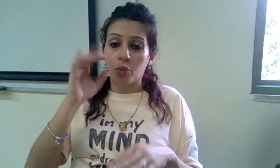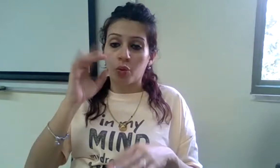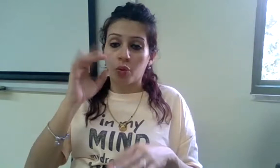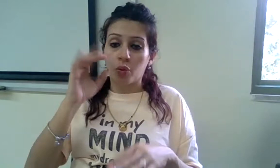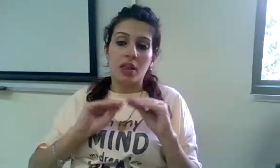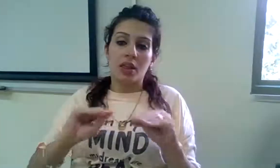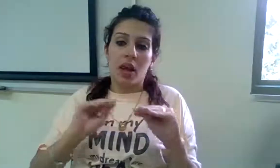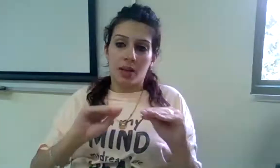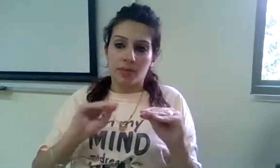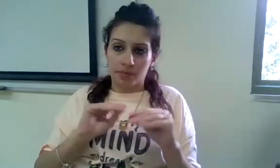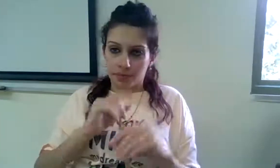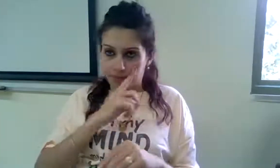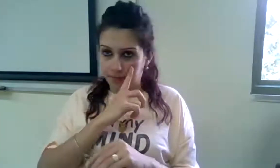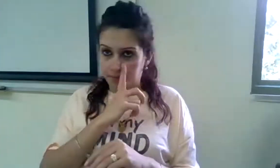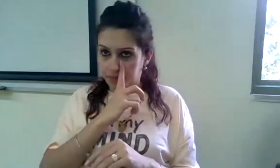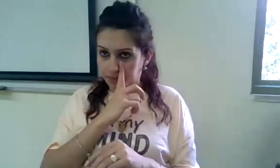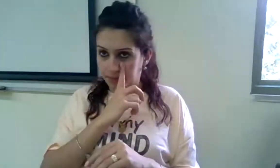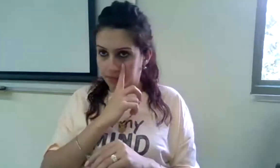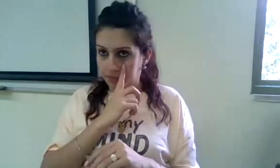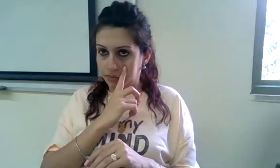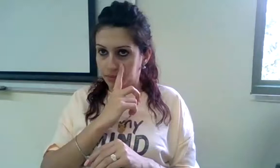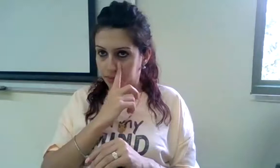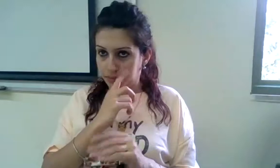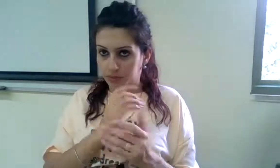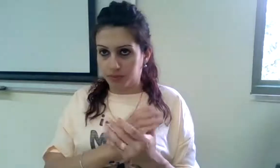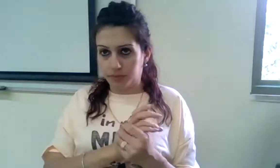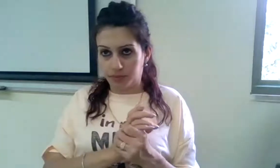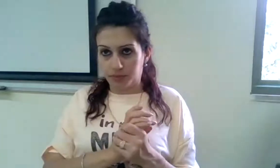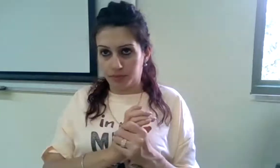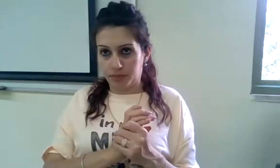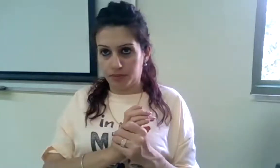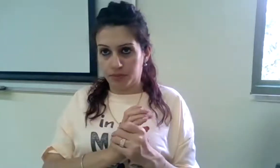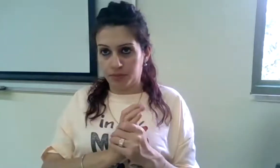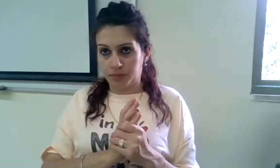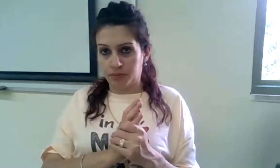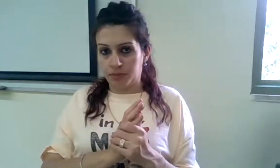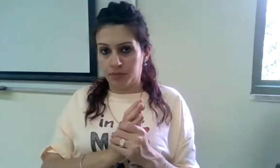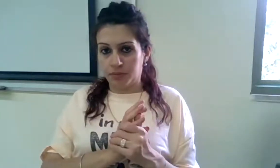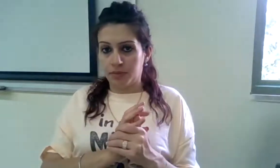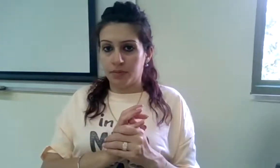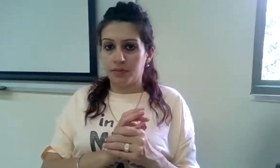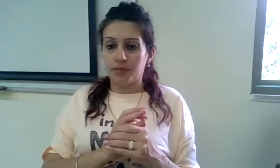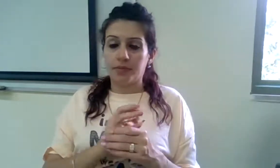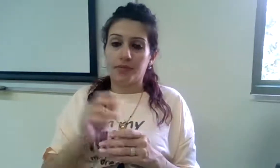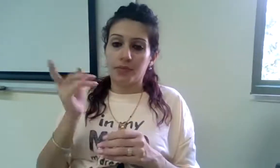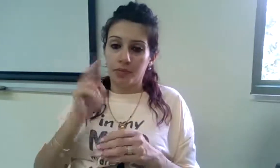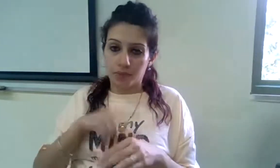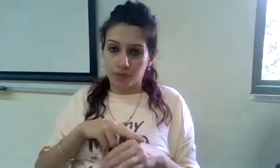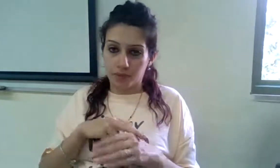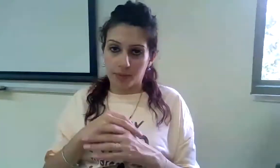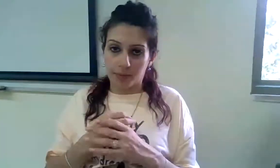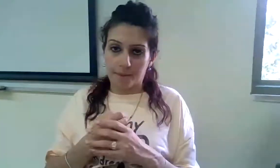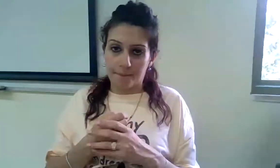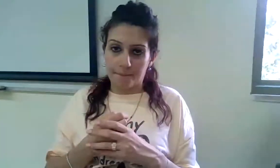أيضا لدينا سؤال من علياء زريقات زميلتنا من المجلس الأعلى